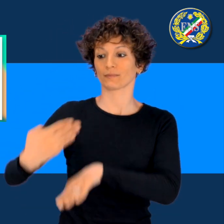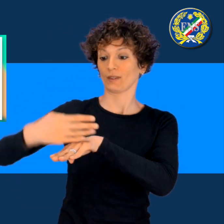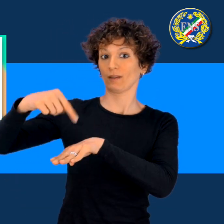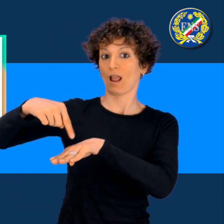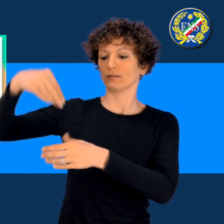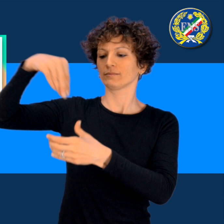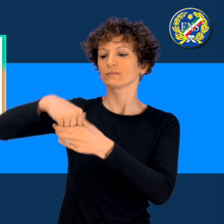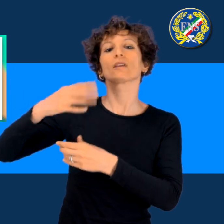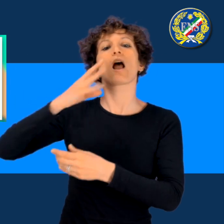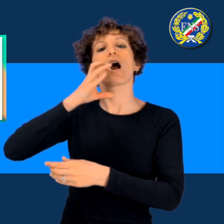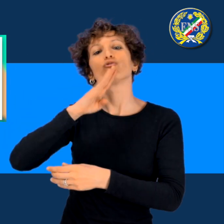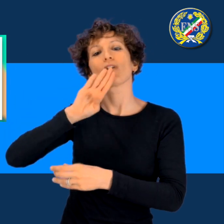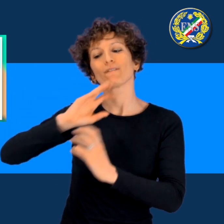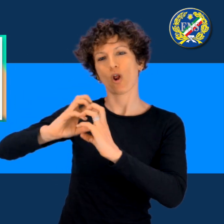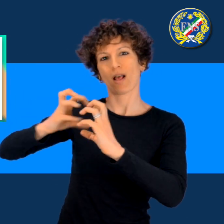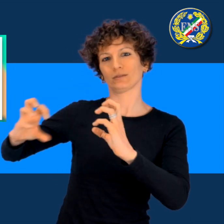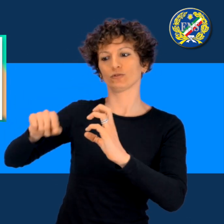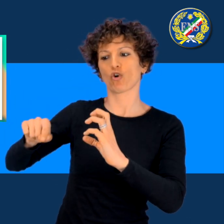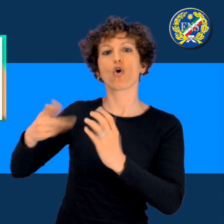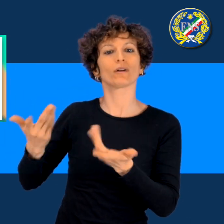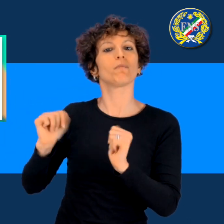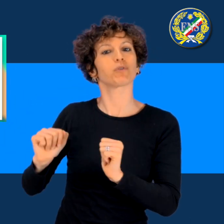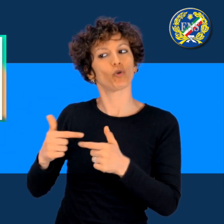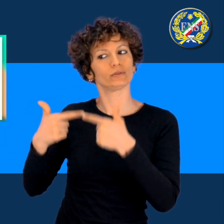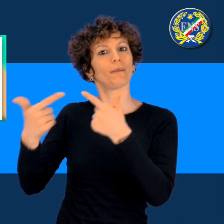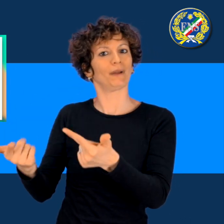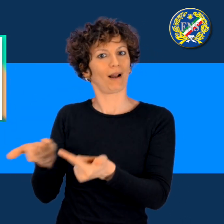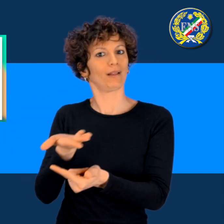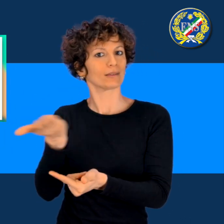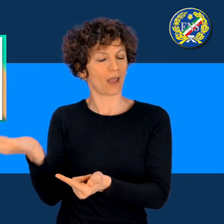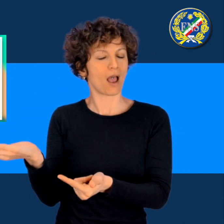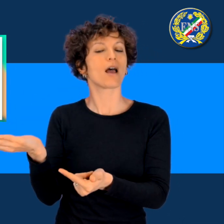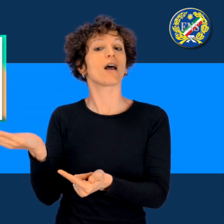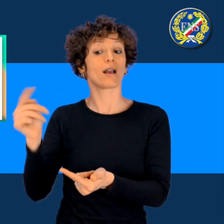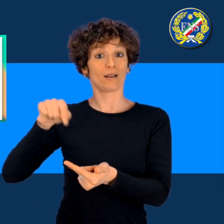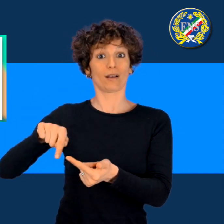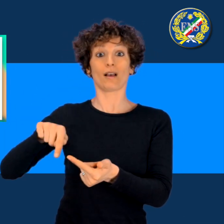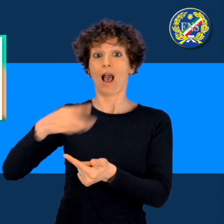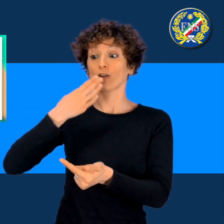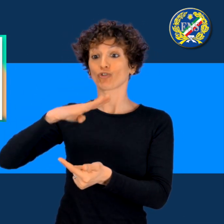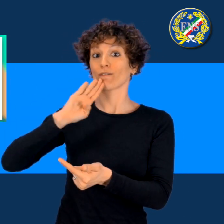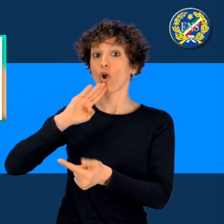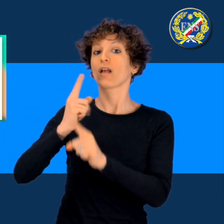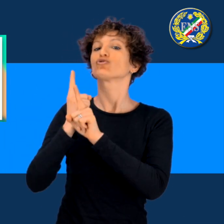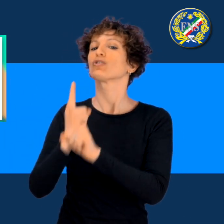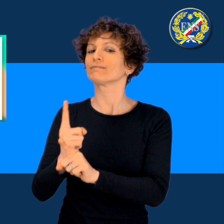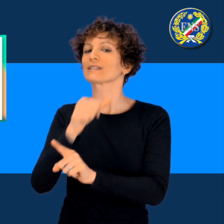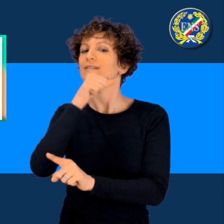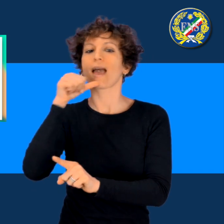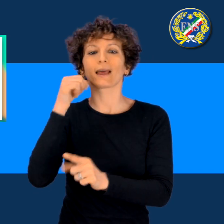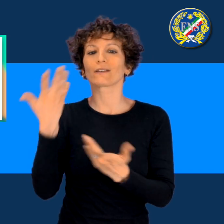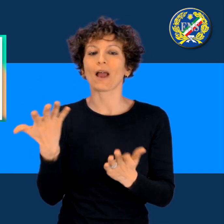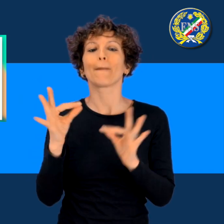La Carta permetterà l'accesso a tutte le agevolazioni di beni e servizi che saranno